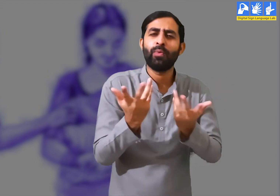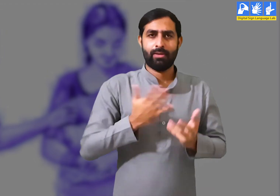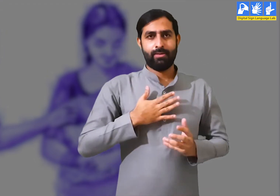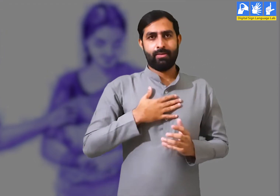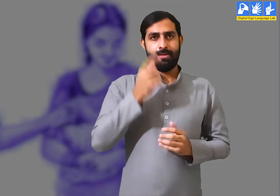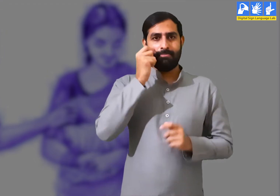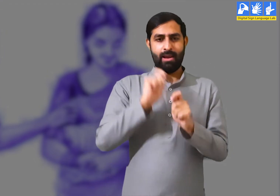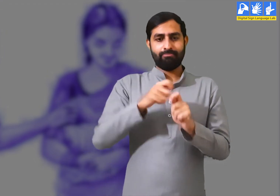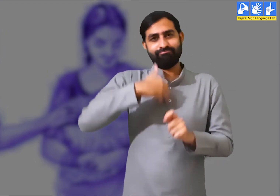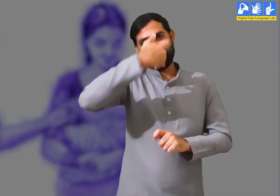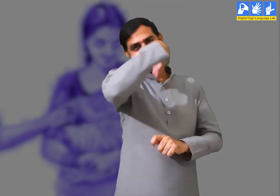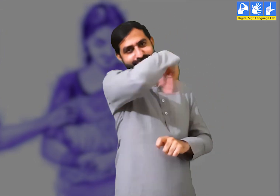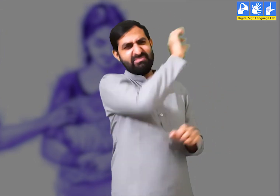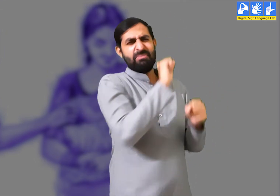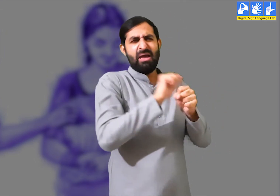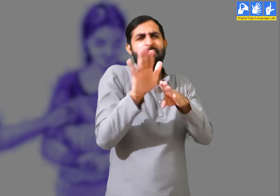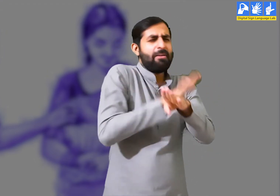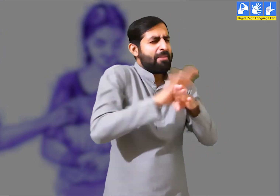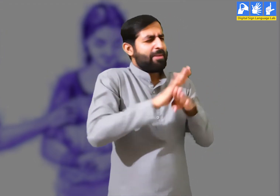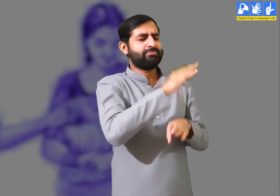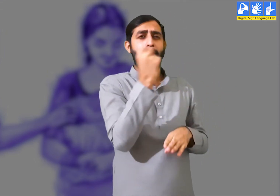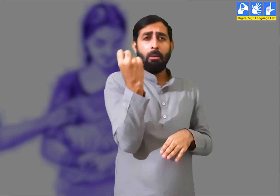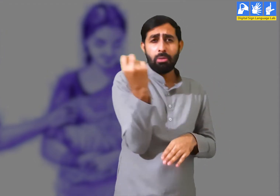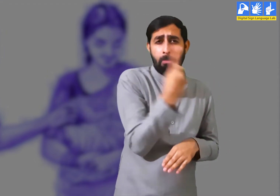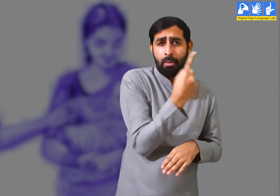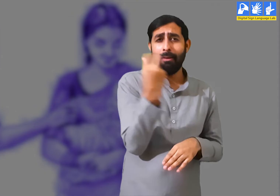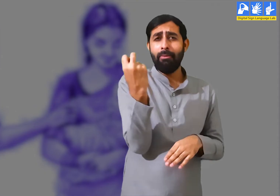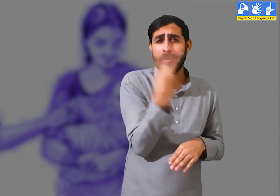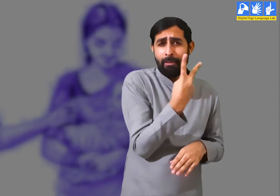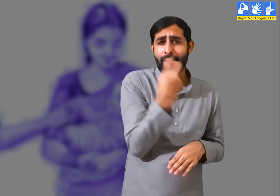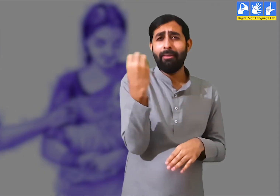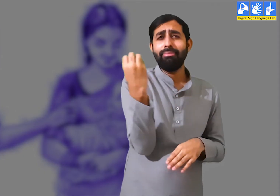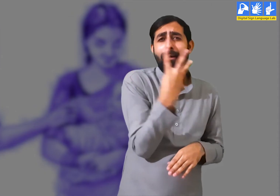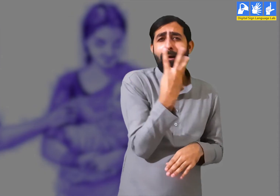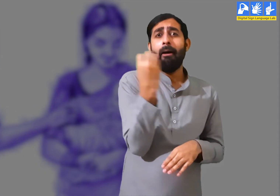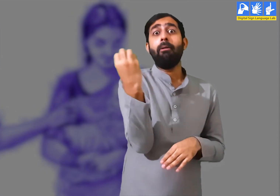क्योंकि कवि के अनुसार जब वे अपने काम में कई महीनो तक व्यस्त थे